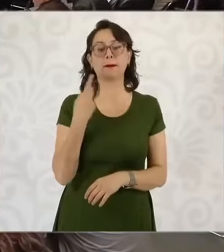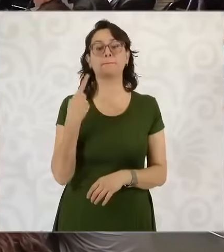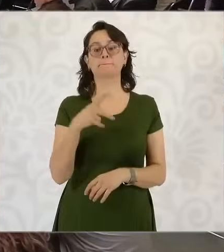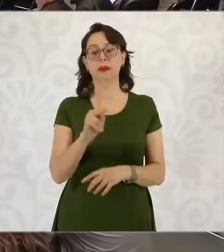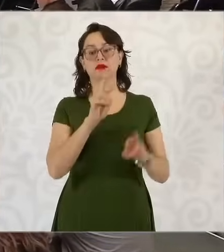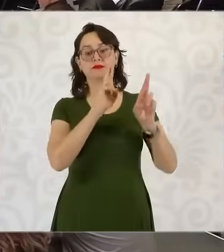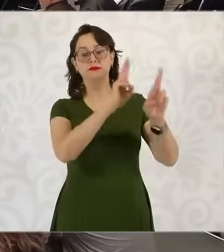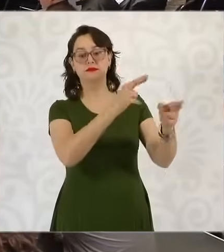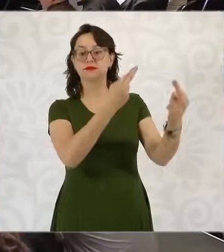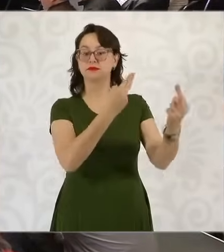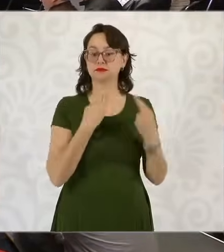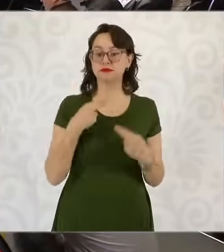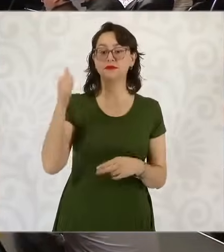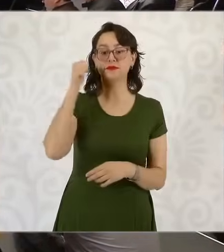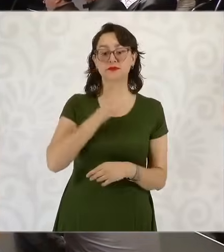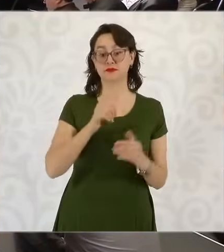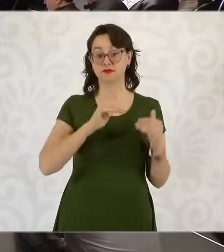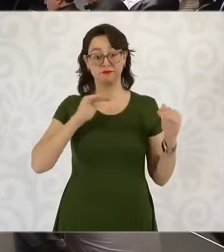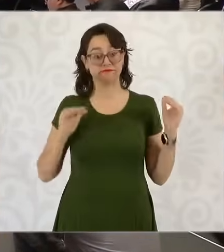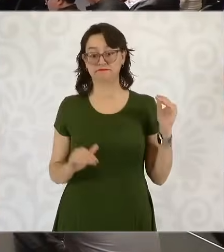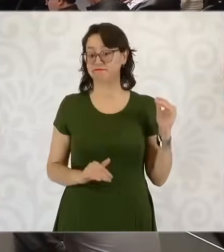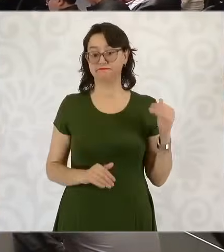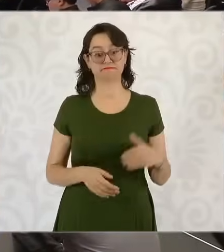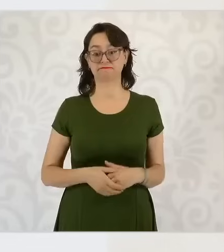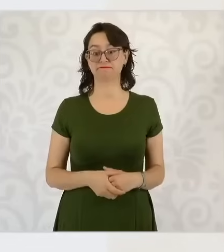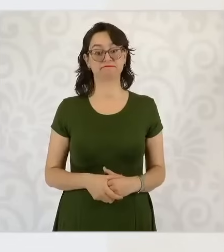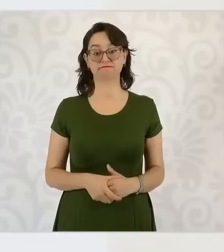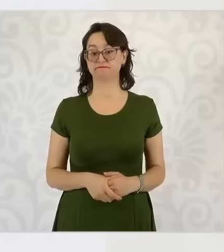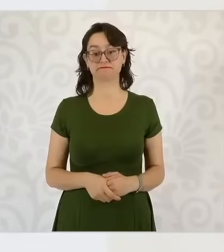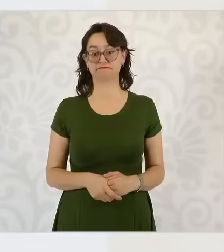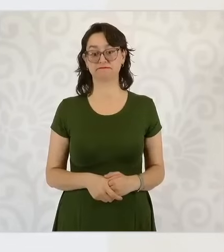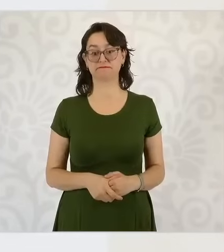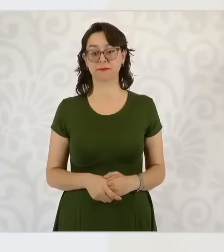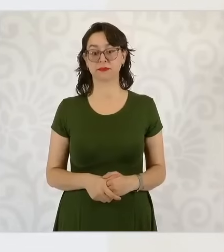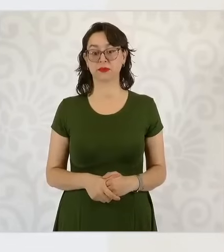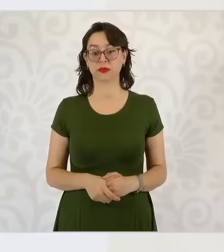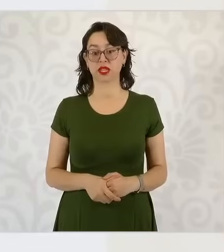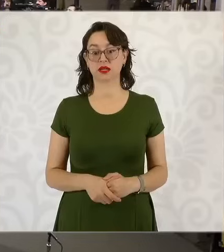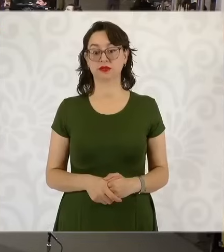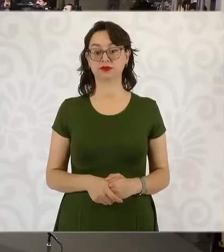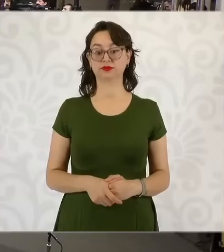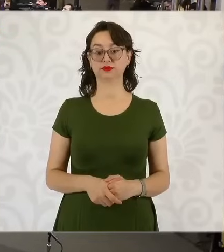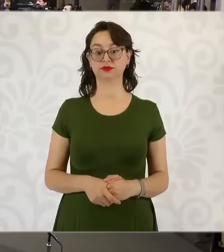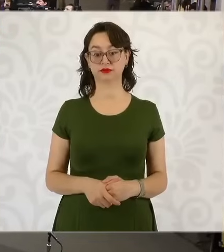respeto siempre y sin subordinación desde Estados Unidos ha habido un requerimiento